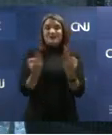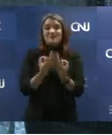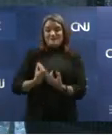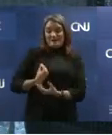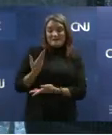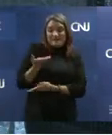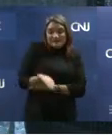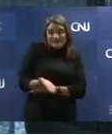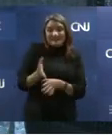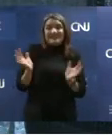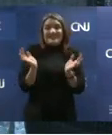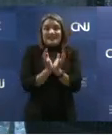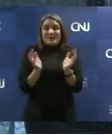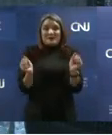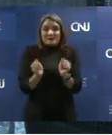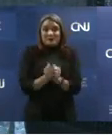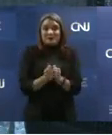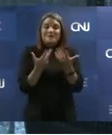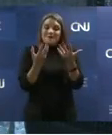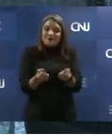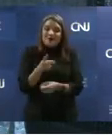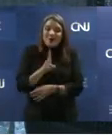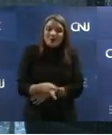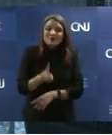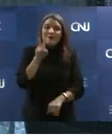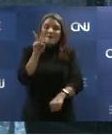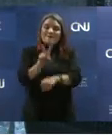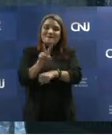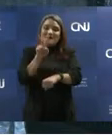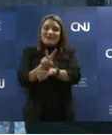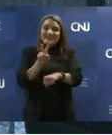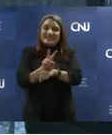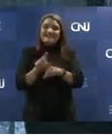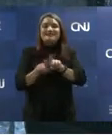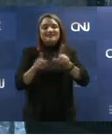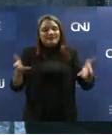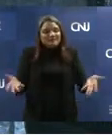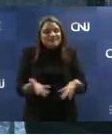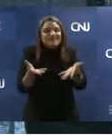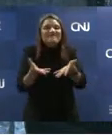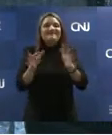Vamos continuar protegendo e promovendo a família. Eu faço minhas palavras do ministro Luiz Fux.